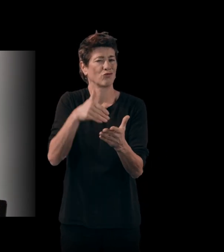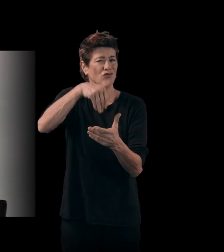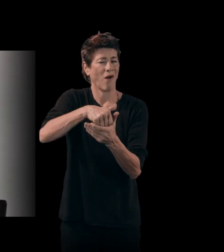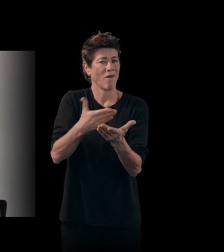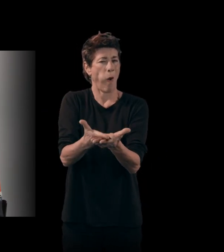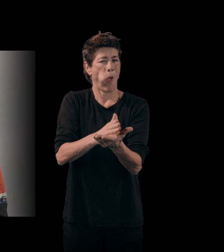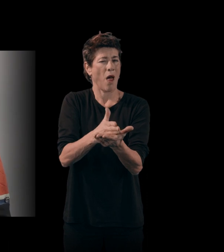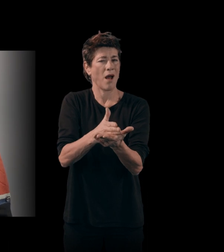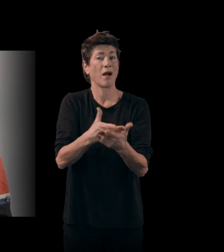dans la taille des arbres.